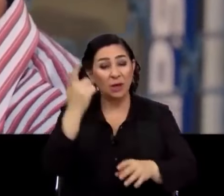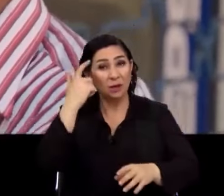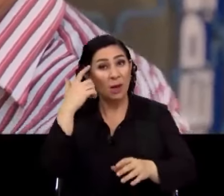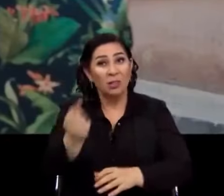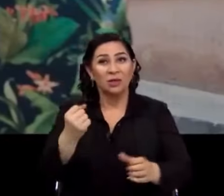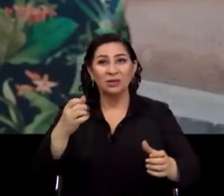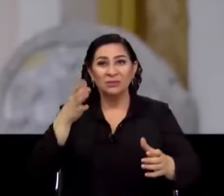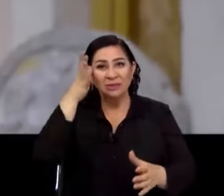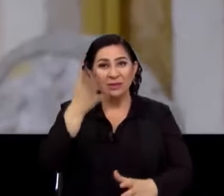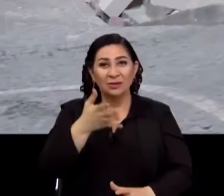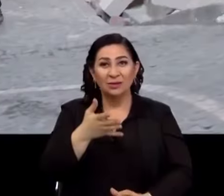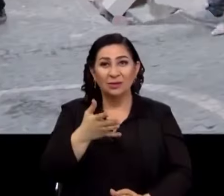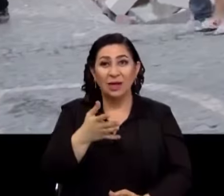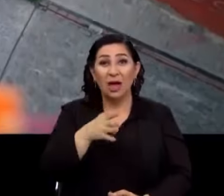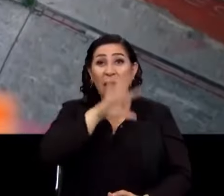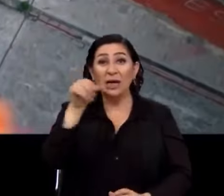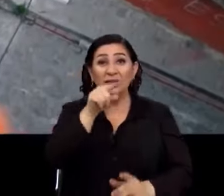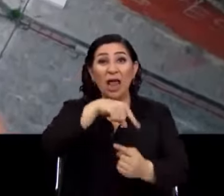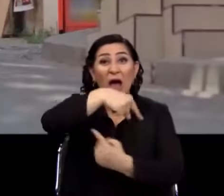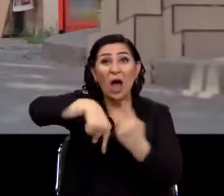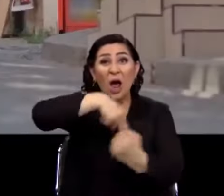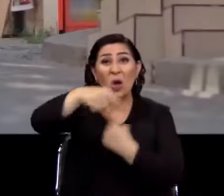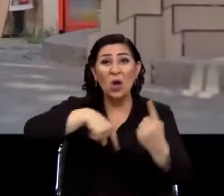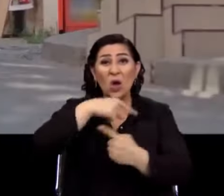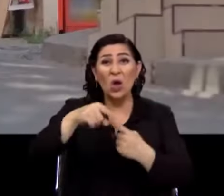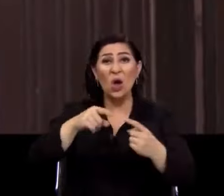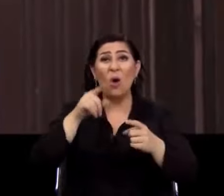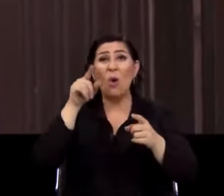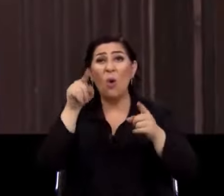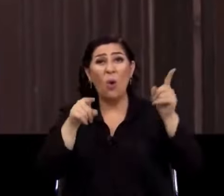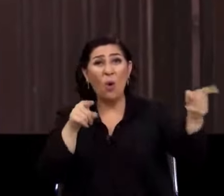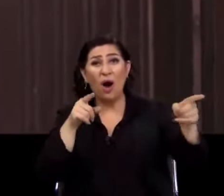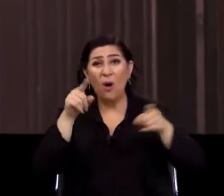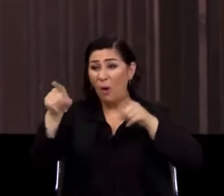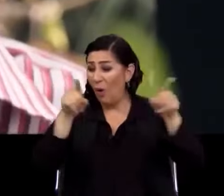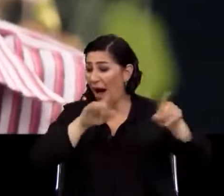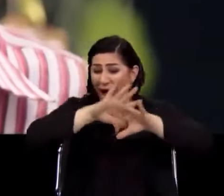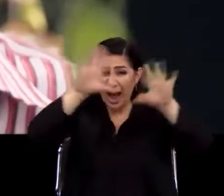geri zekalı herkes seni arıyor kürda seni arıyor hanil seni arıyor yapma